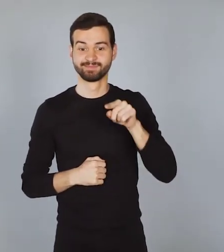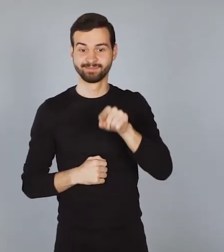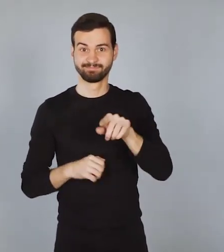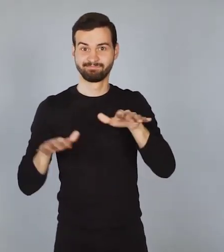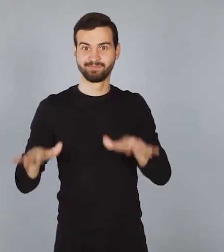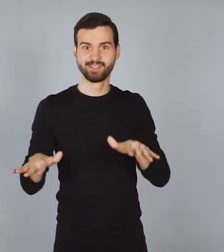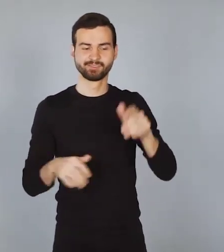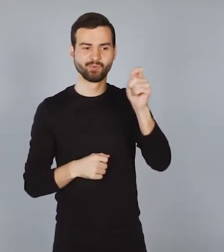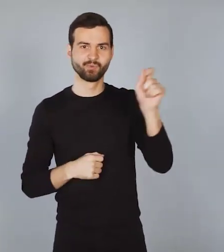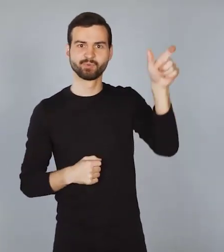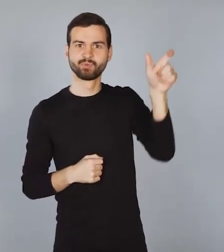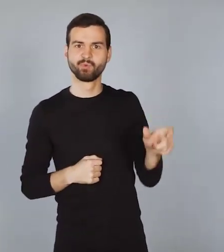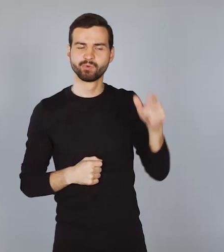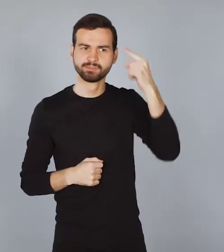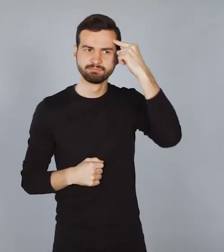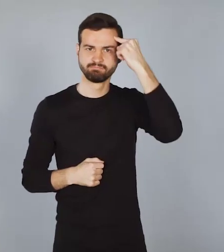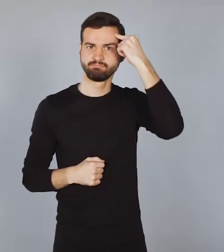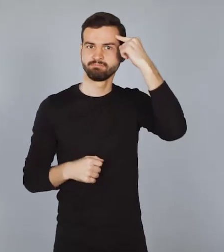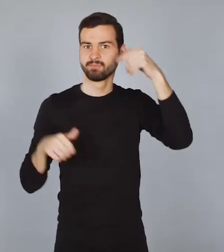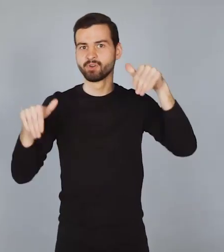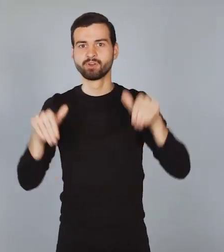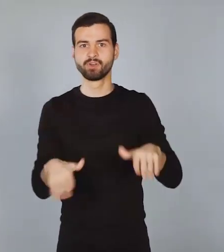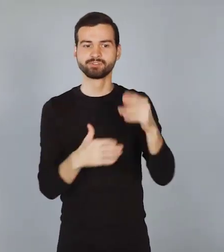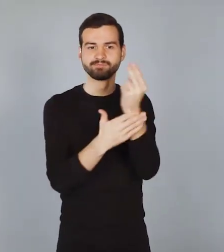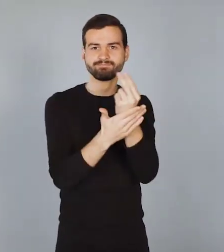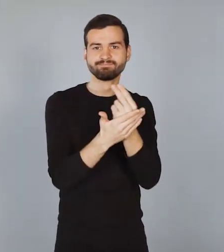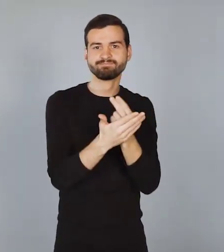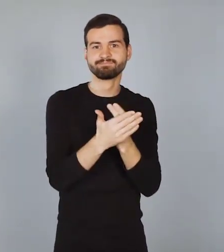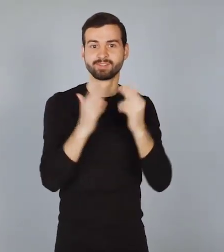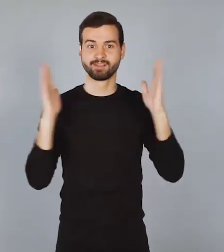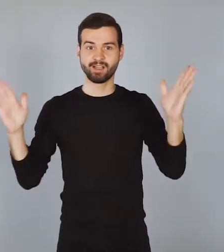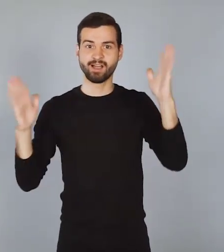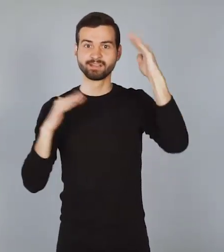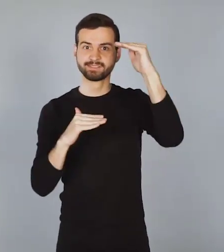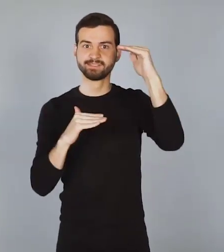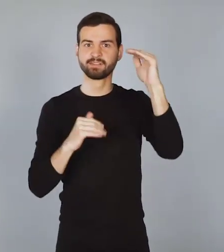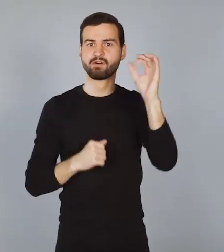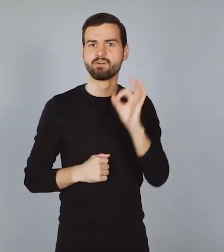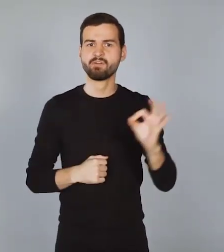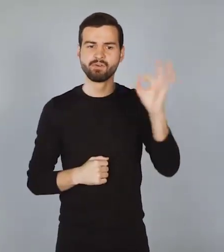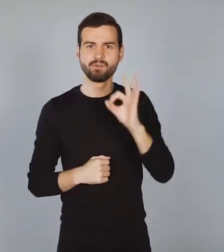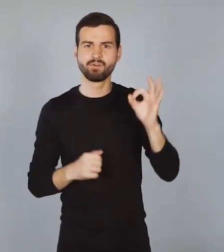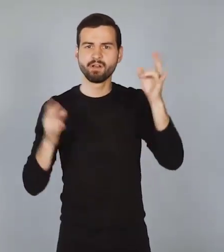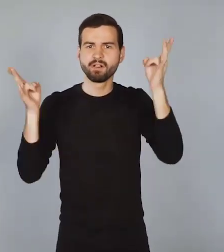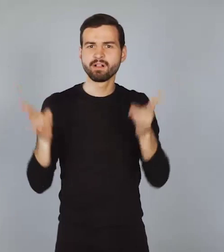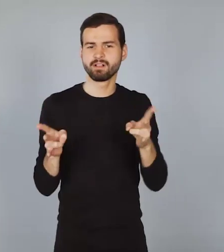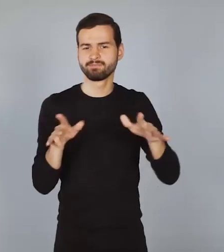Там художнику пришла идея написать картину гибели